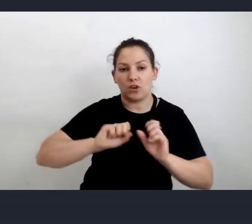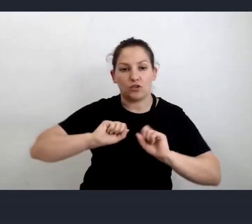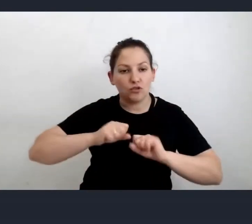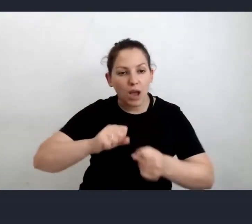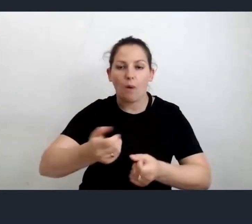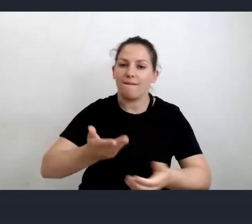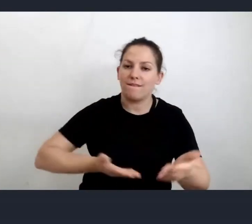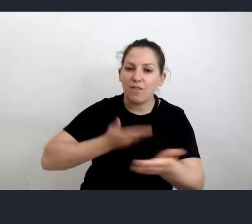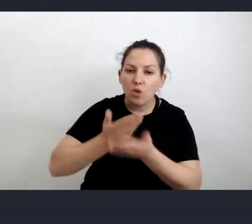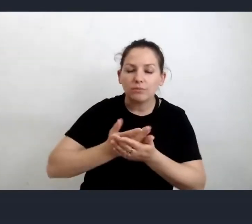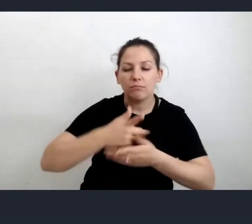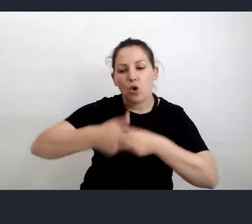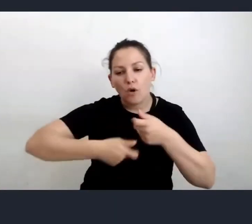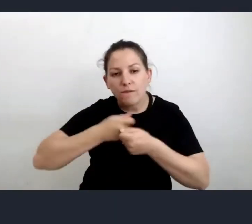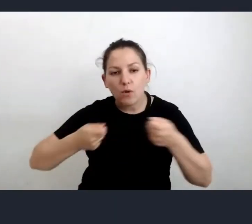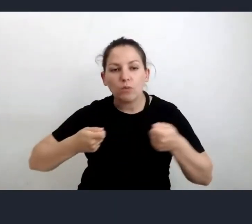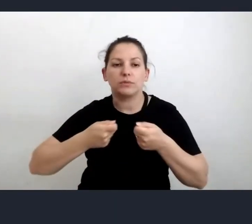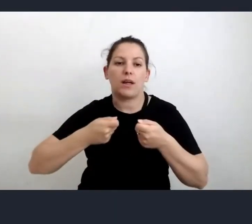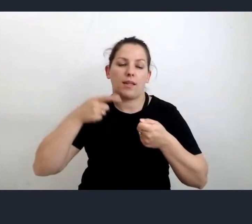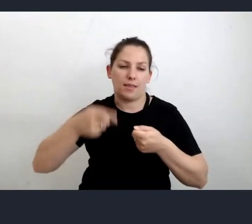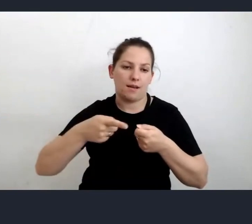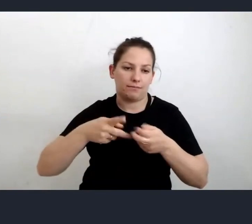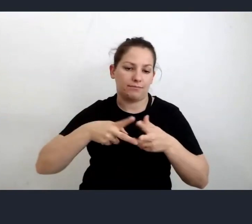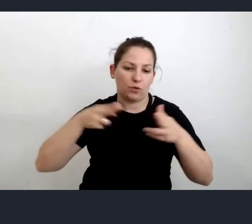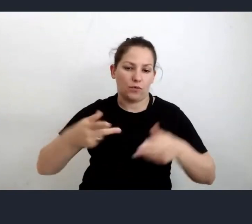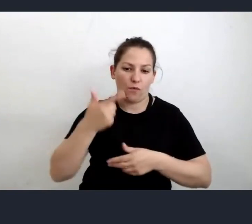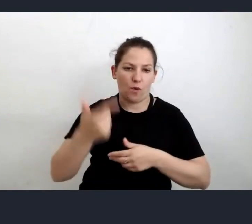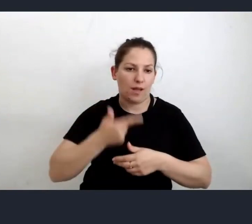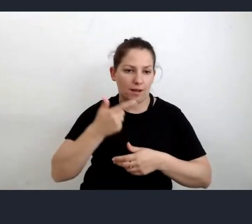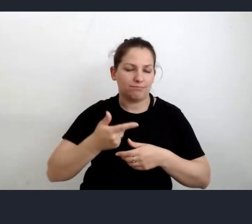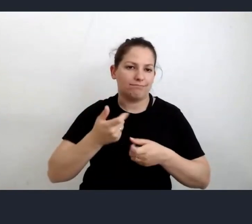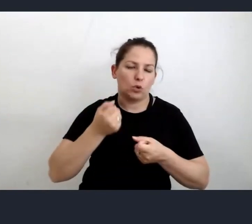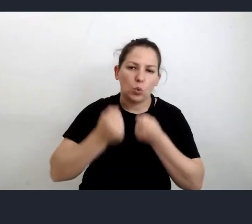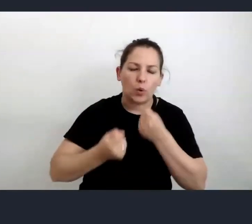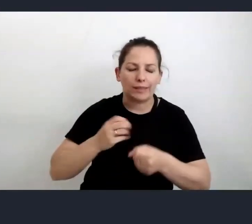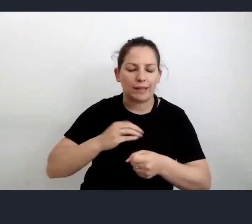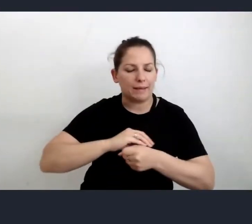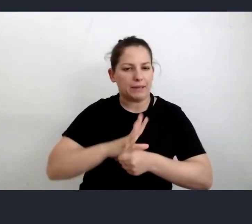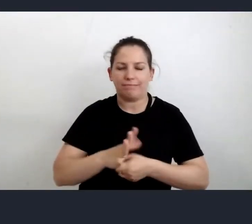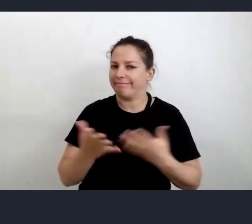rozwiązań, które w trakcie tych dwóch lat, trudnych, pandemicznych, to pewnie inaczej ten projekt by wyglądał,